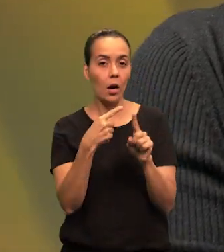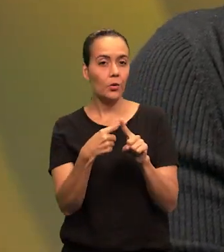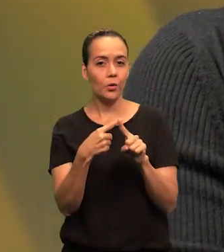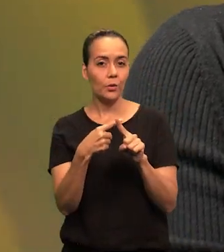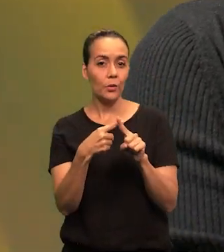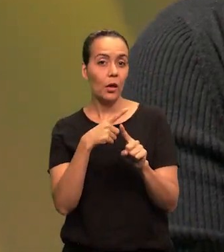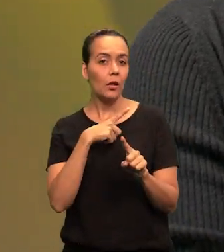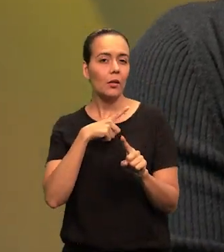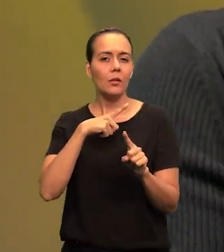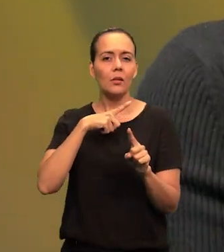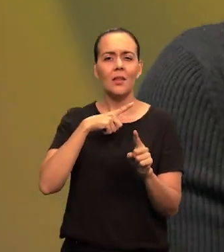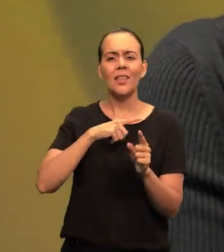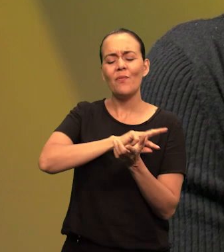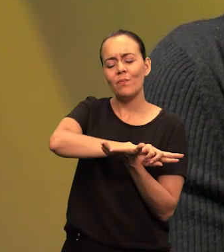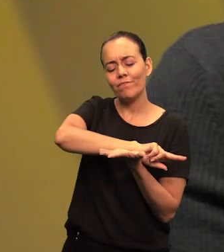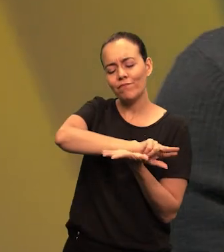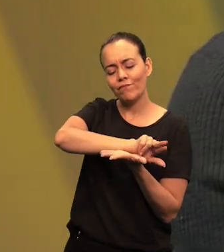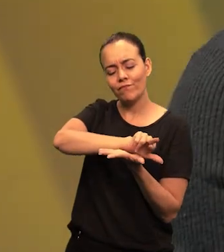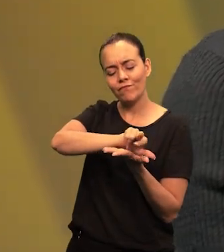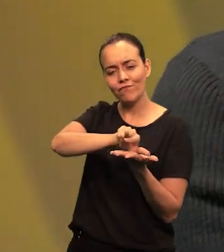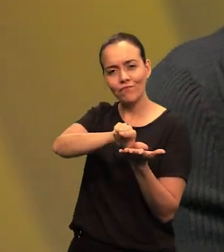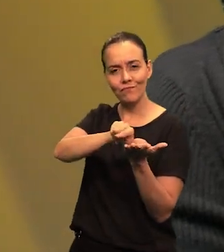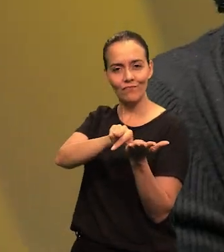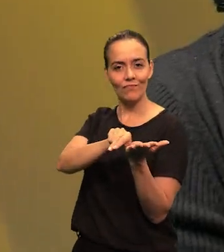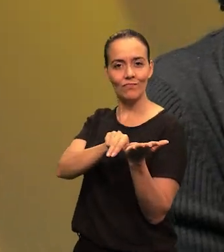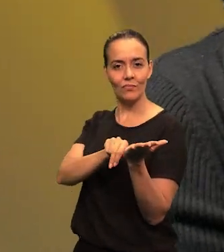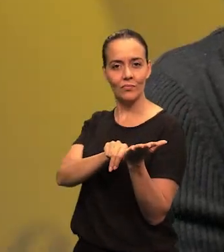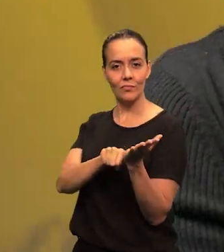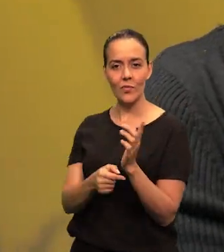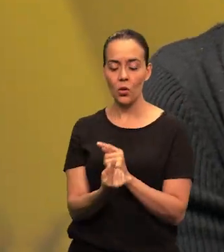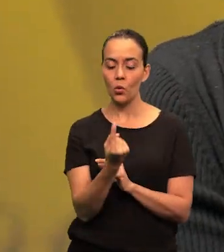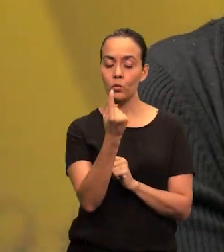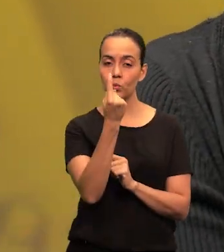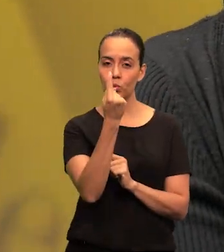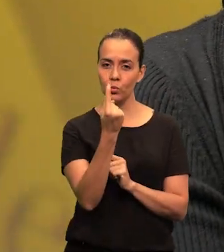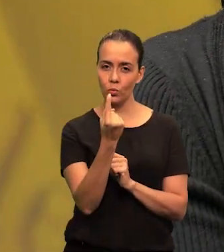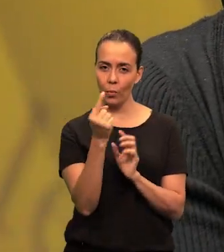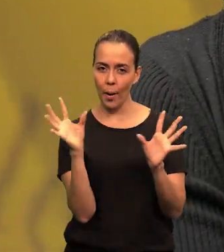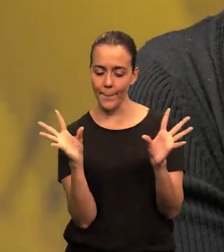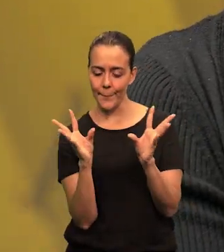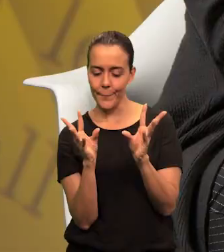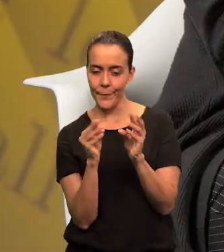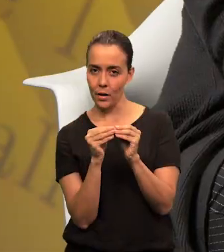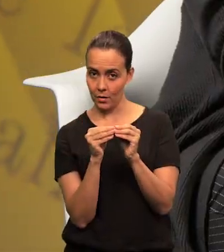porque ela reúne uma série de diferenças, a partir de uma síntese.